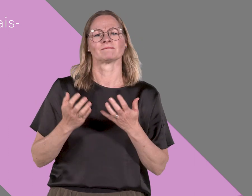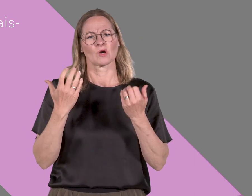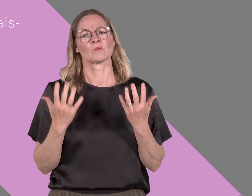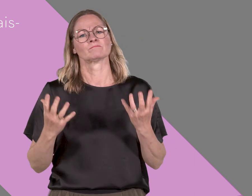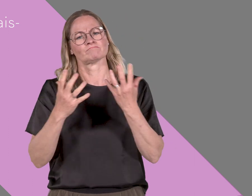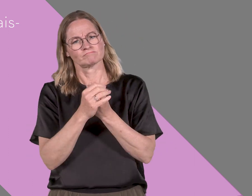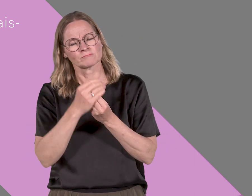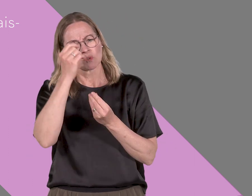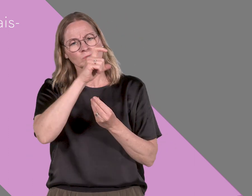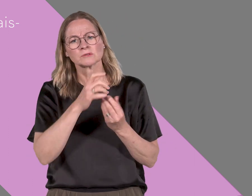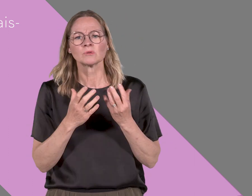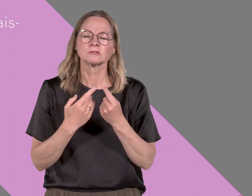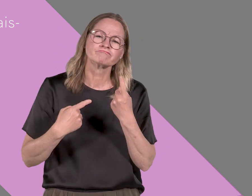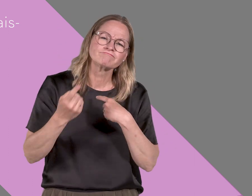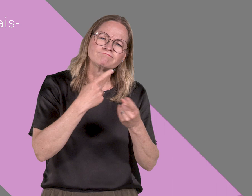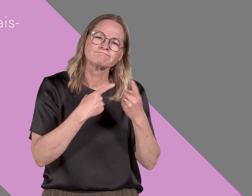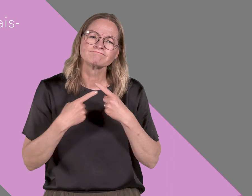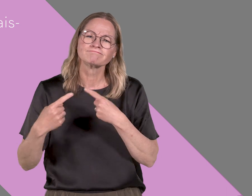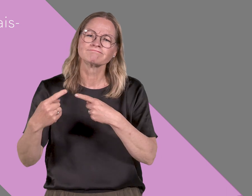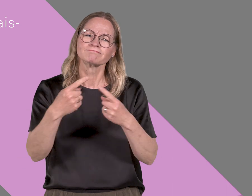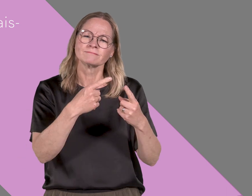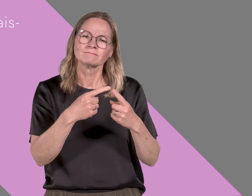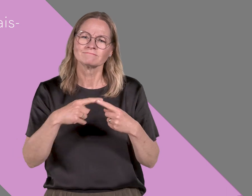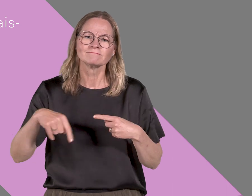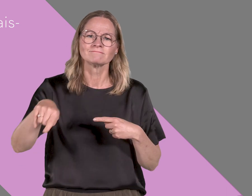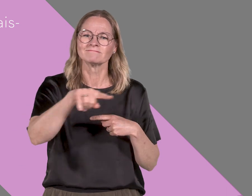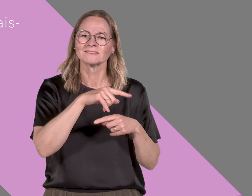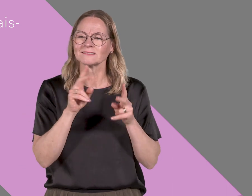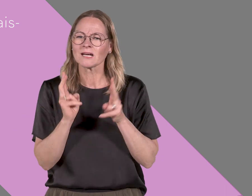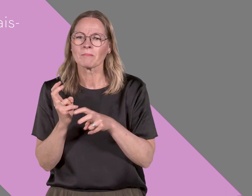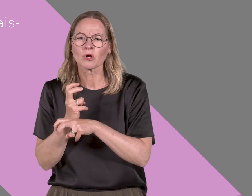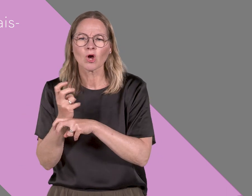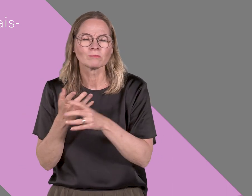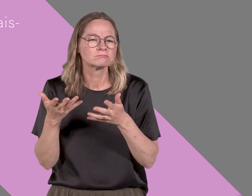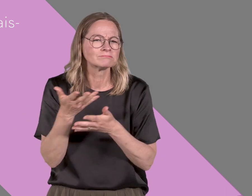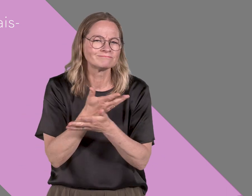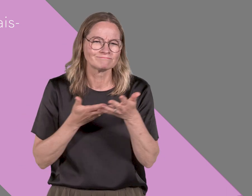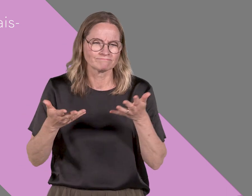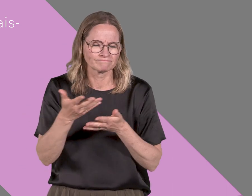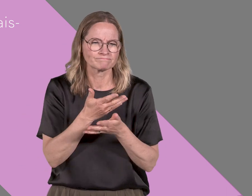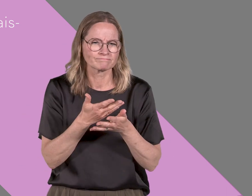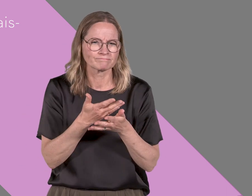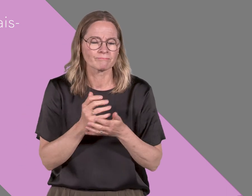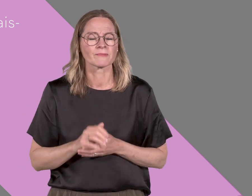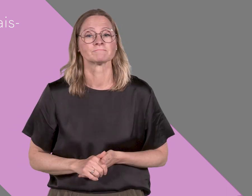Pääset keskustelemaan muiden kurssilaisten kanssa, - joilla on samoja kokemuksia.